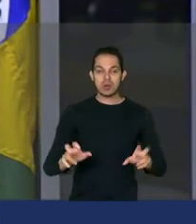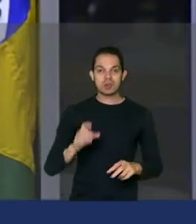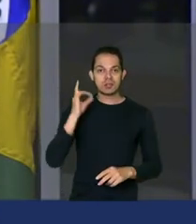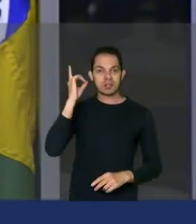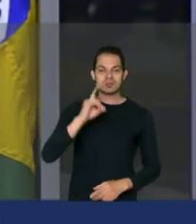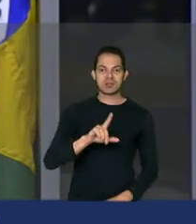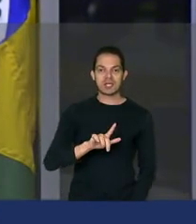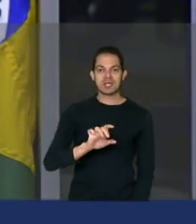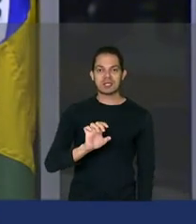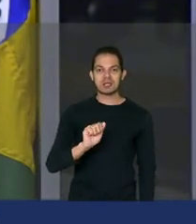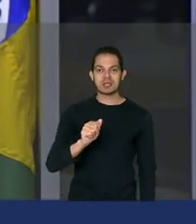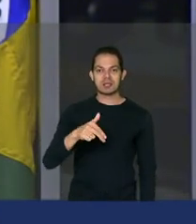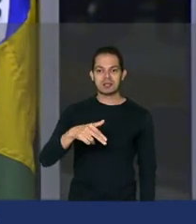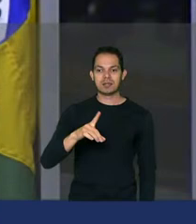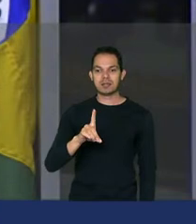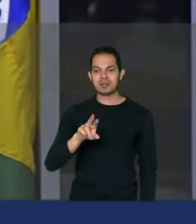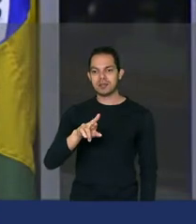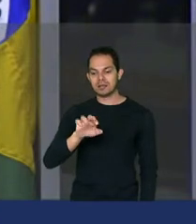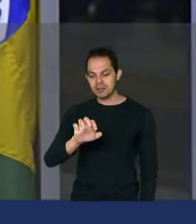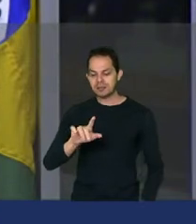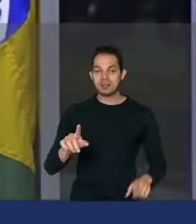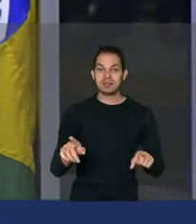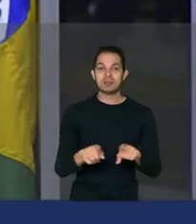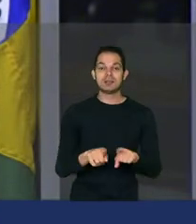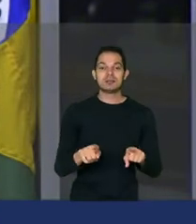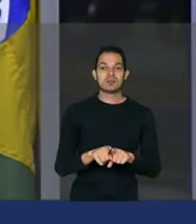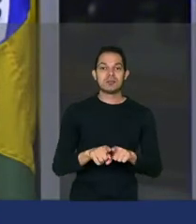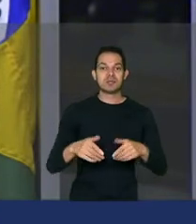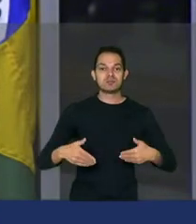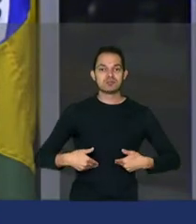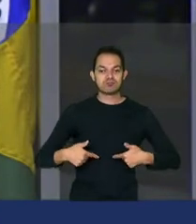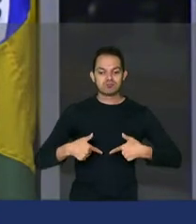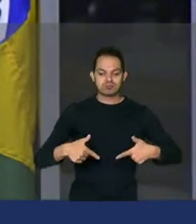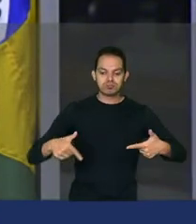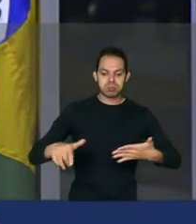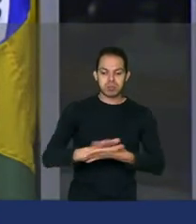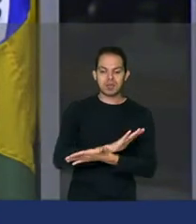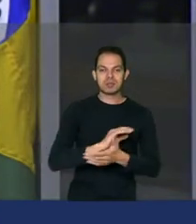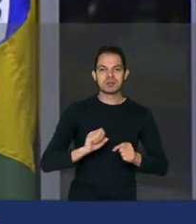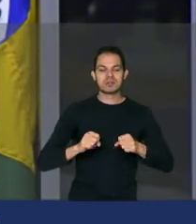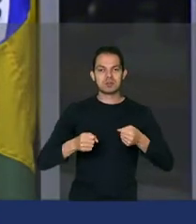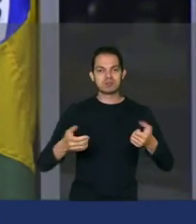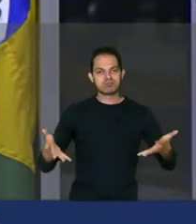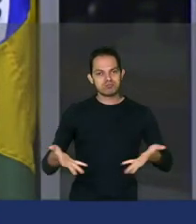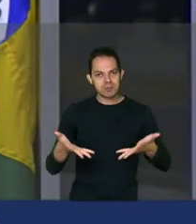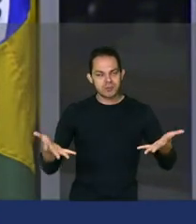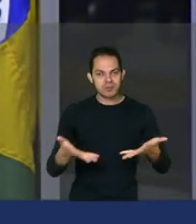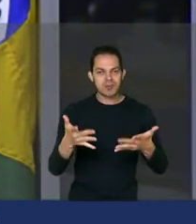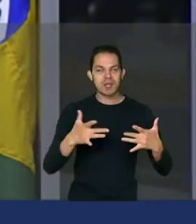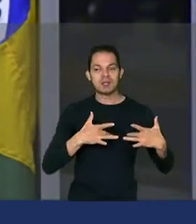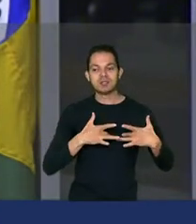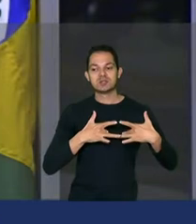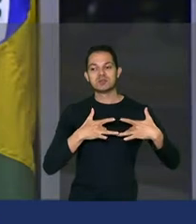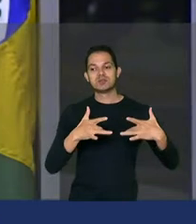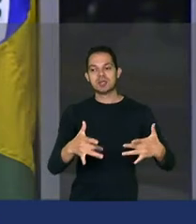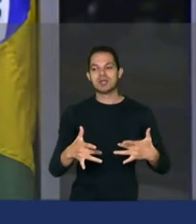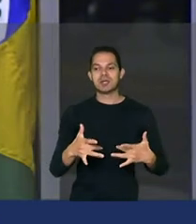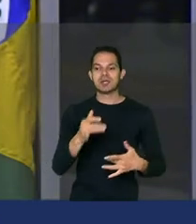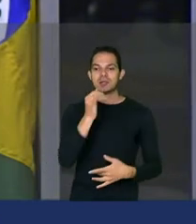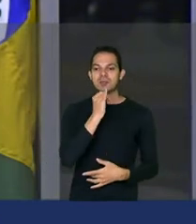INFÂNCIA, O QUE É TEMA PRIORITÁRIO DA DEPUTADA LEANDRE, MAS TAMBÉM O COMBATE É FOME NUM ESFORÇO DE MOBILIZAÇÃO SOLIDÁRIA COMO